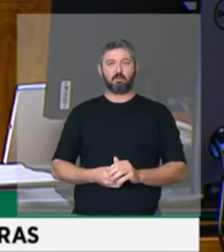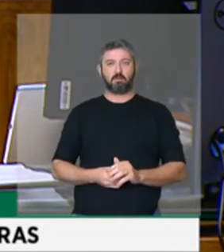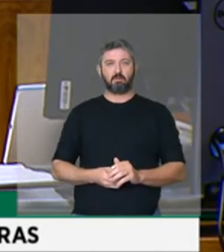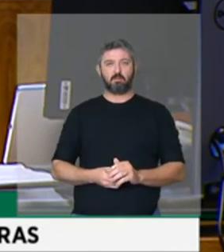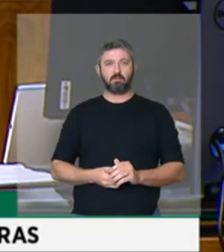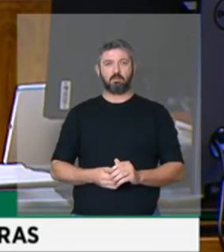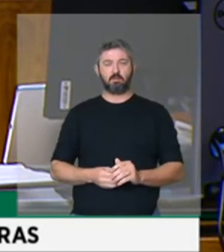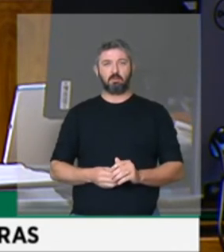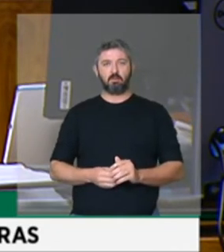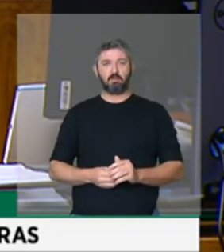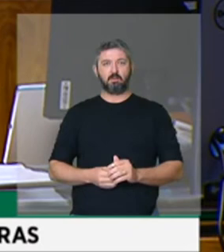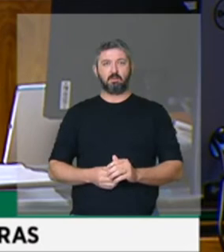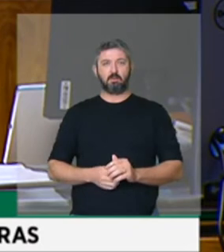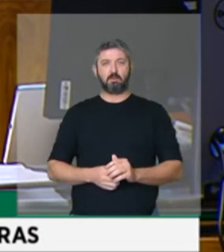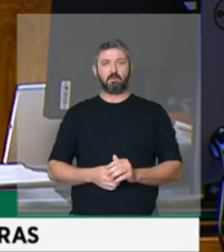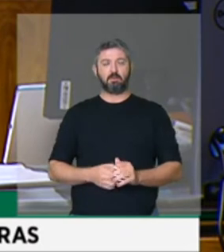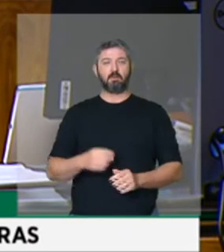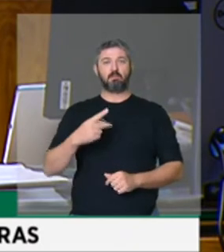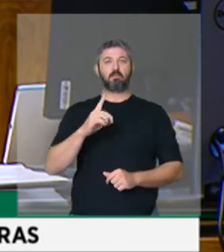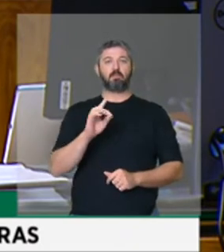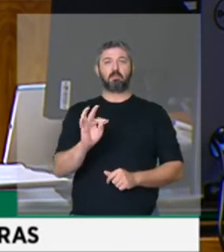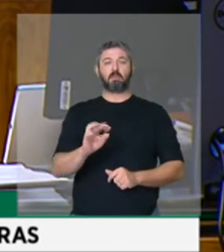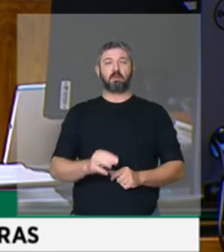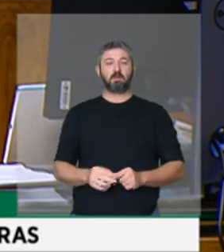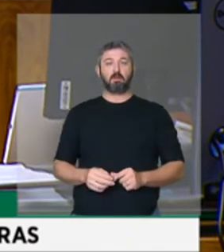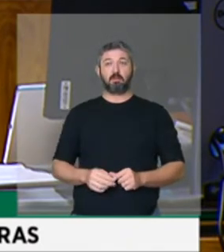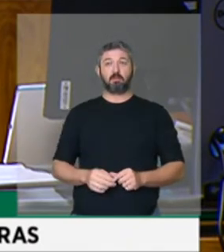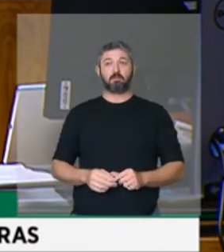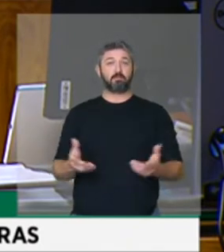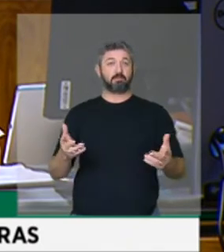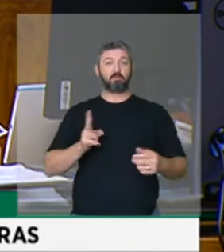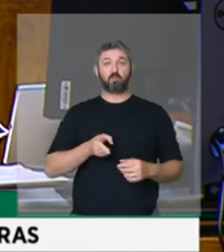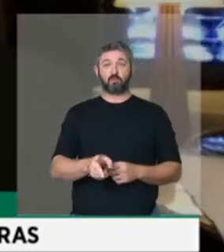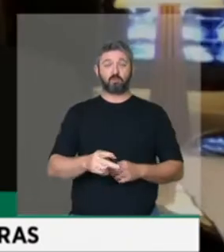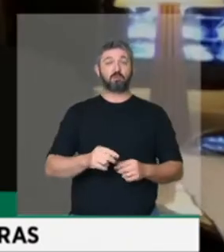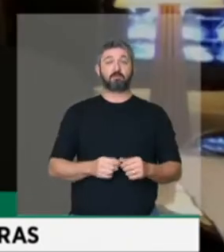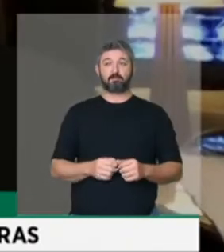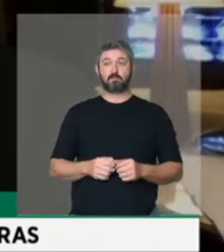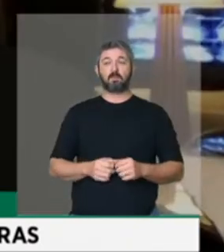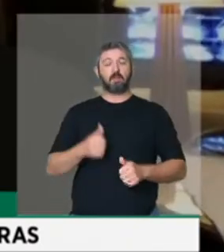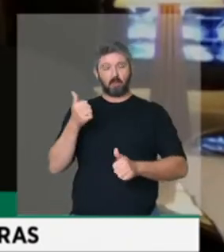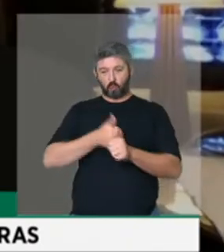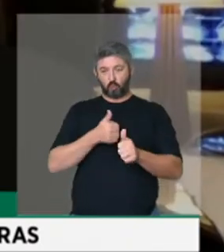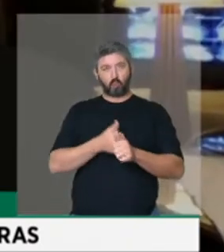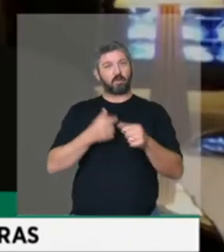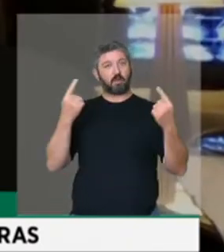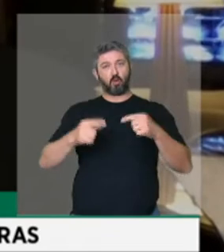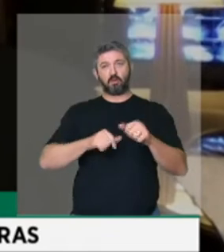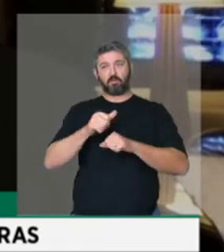[INTERRUPÇÃO NO ÁUDIO] [FALAS SOBREPOSTAS] [DEPUTADO]: OBSTRUÇÃO PELO PT. PRESIDENTE PRESIDENTE PT